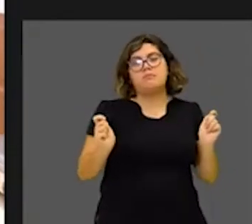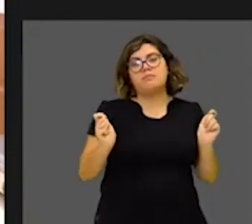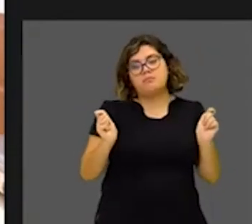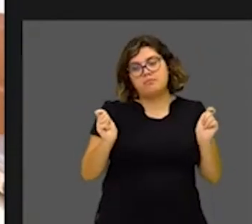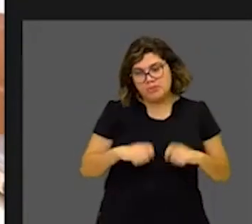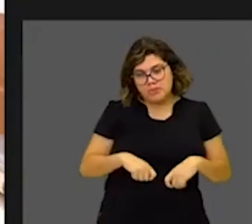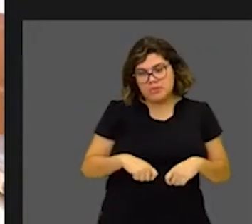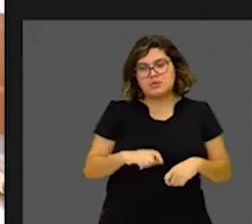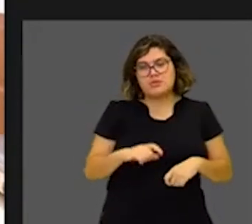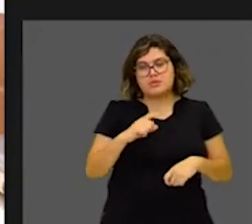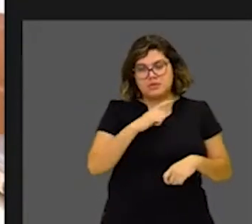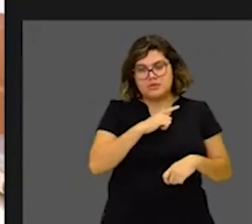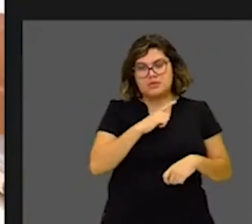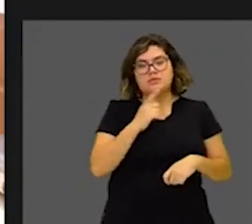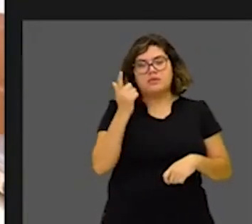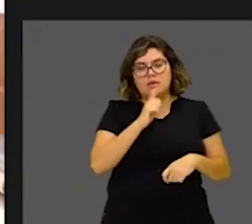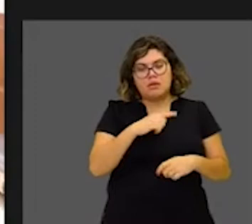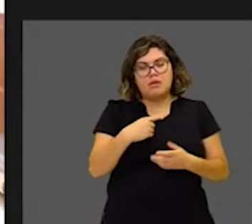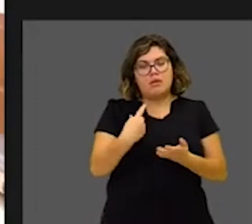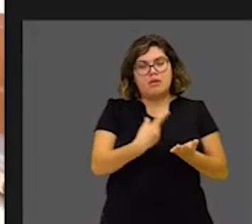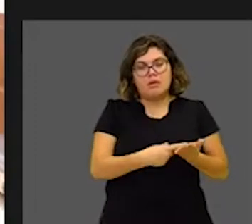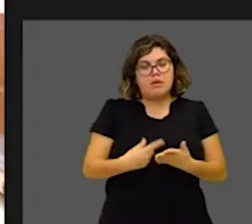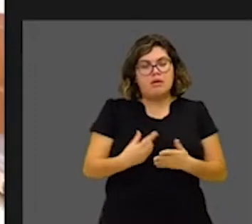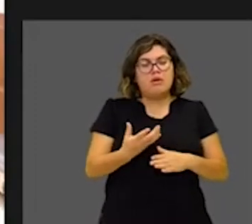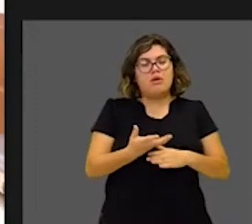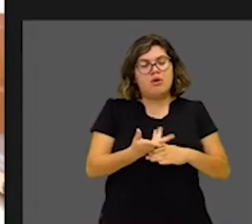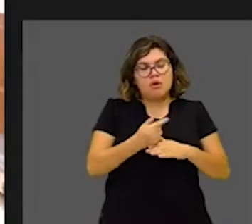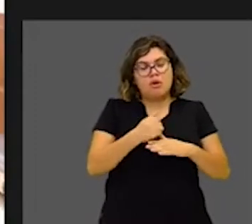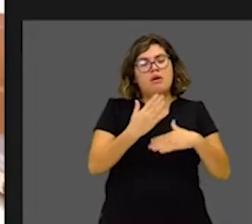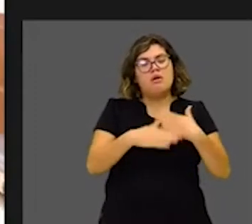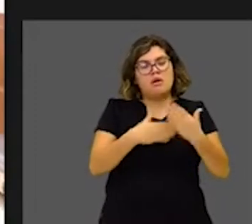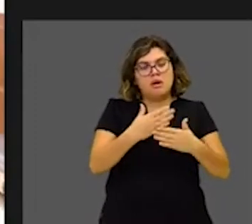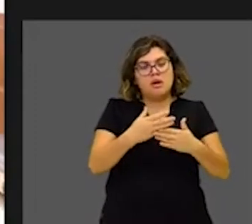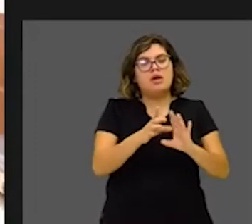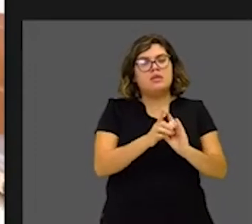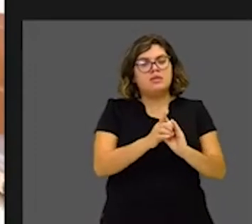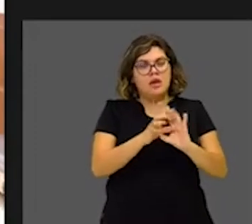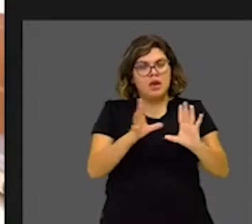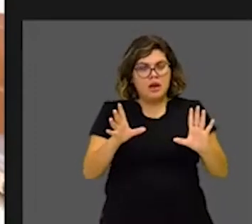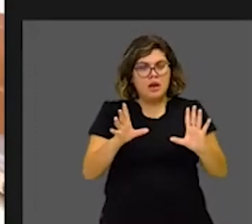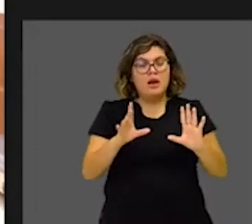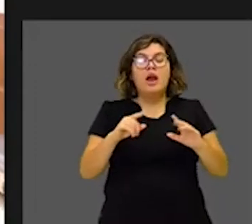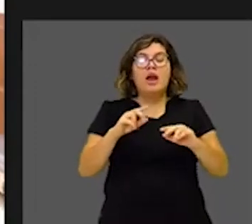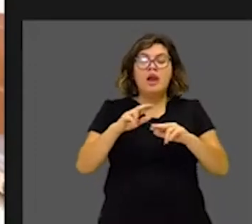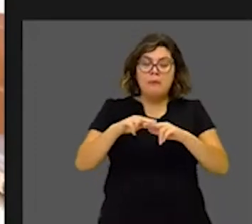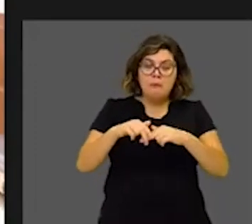reconfiguração de aperfeiçoamento do processo democrático e a partir desse pressuposto as